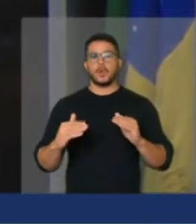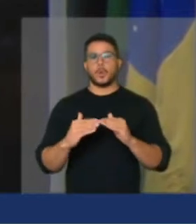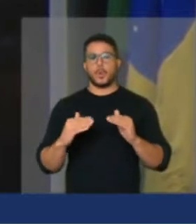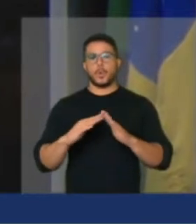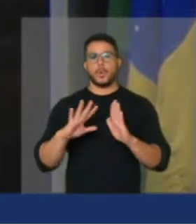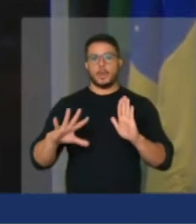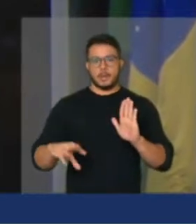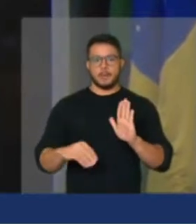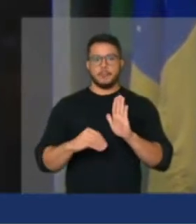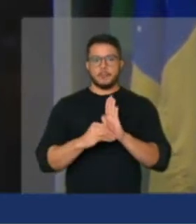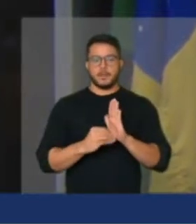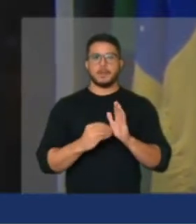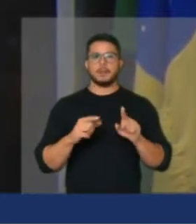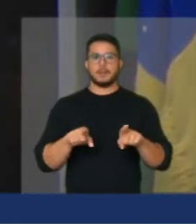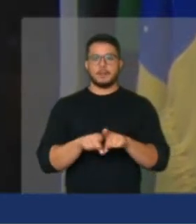DISTO, RESTA-NOS ENTÃO